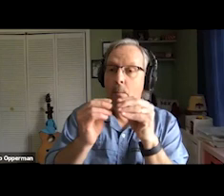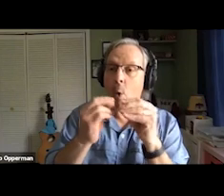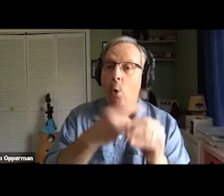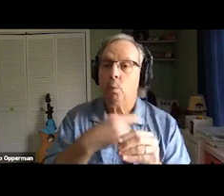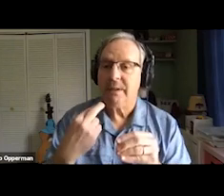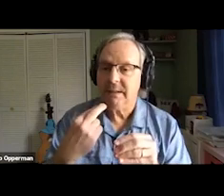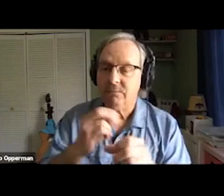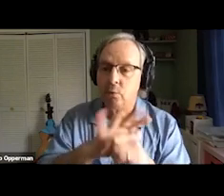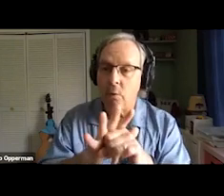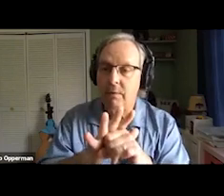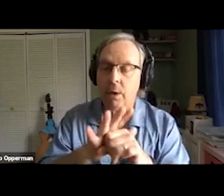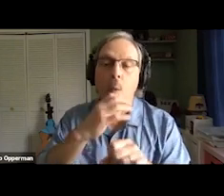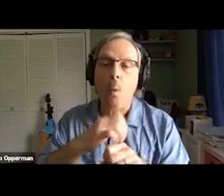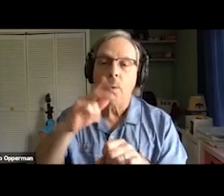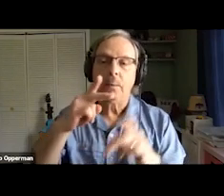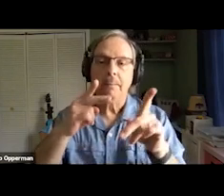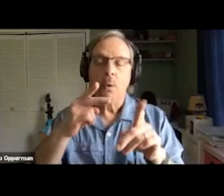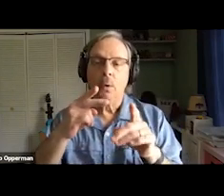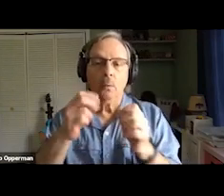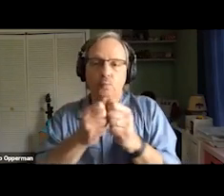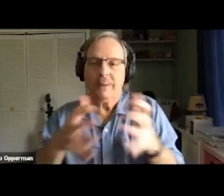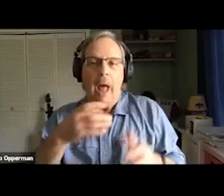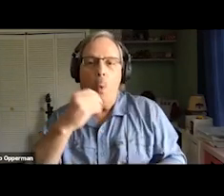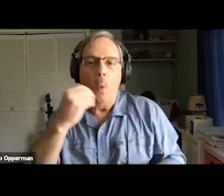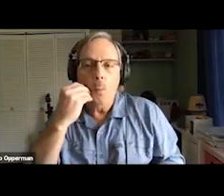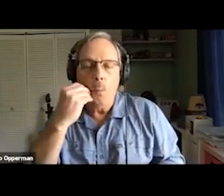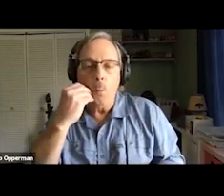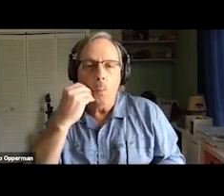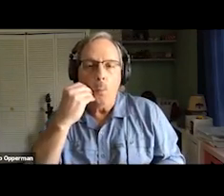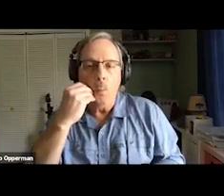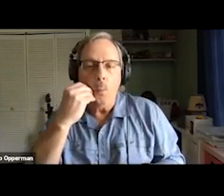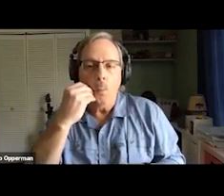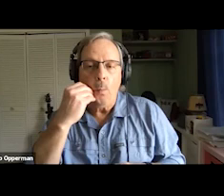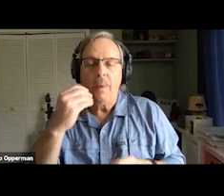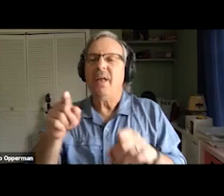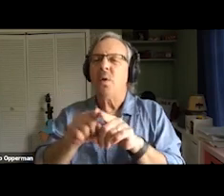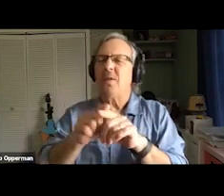las personas mayores que no tenían hogar y también aquellas con múltiples comorbilidades,